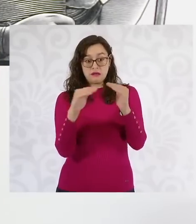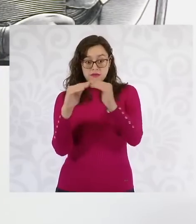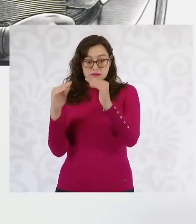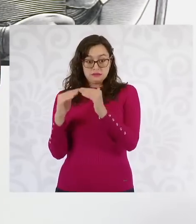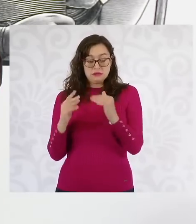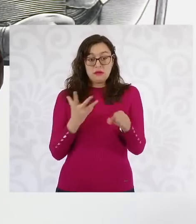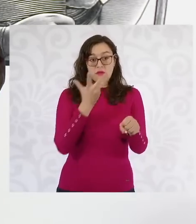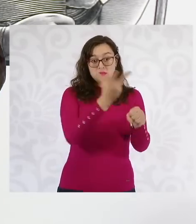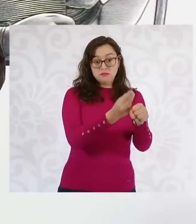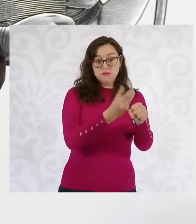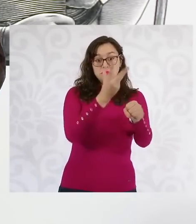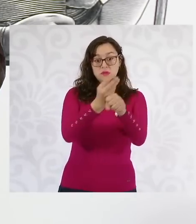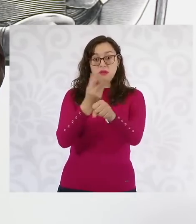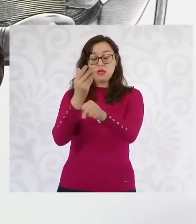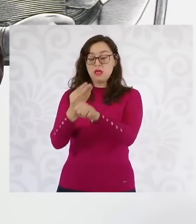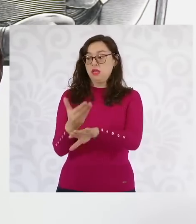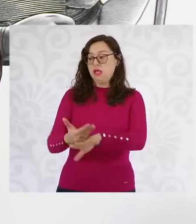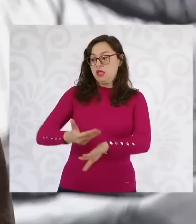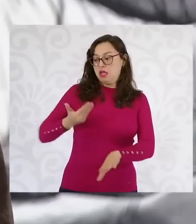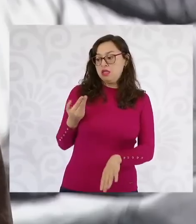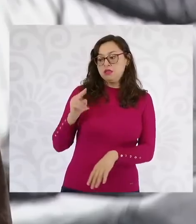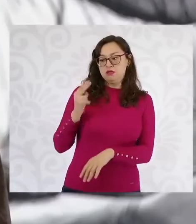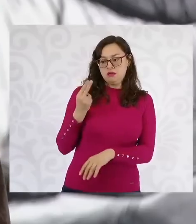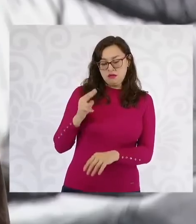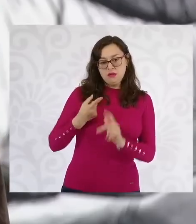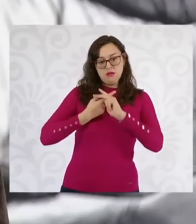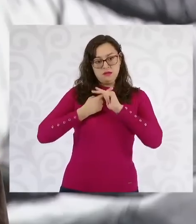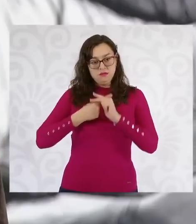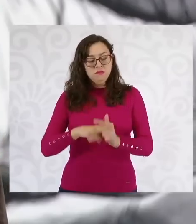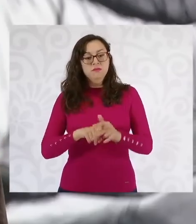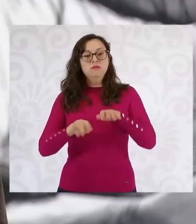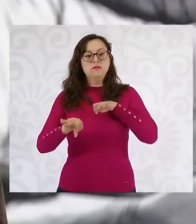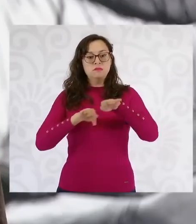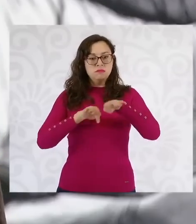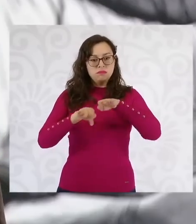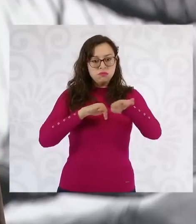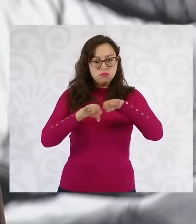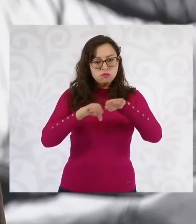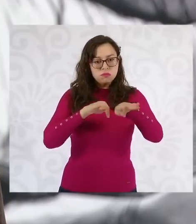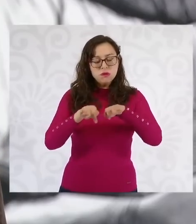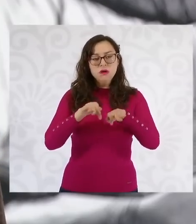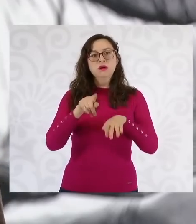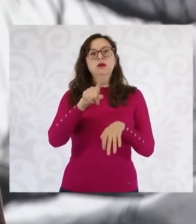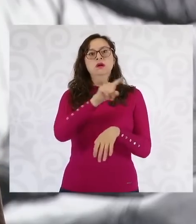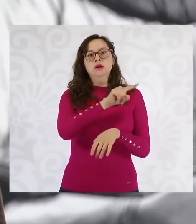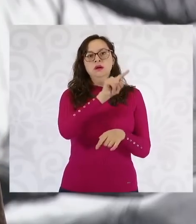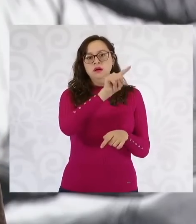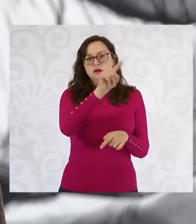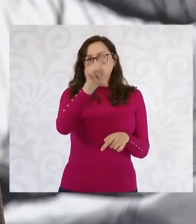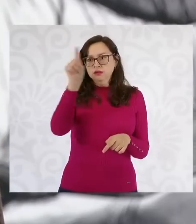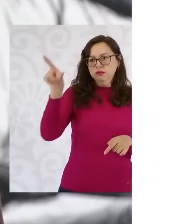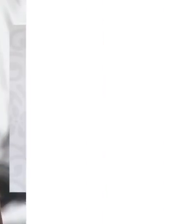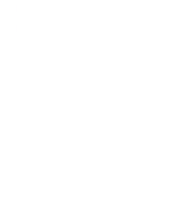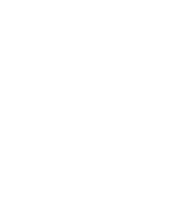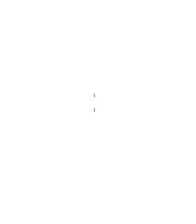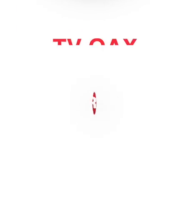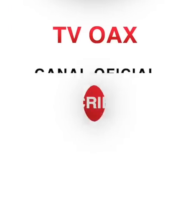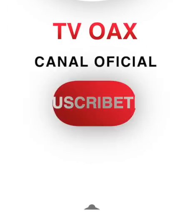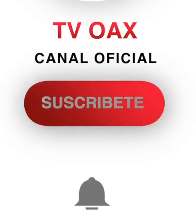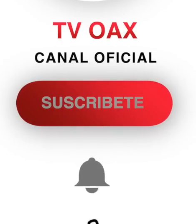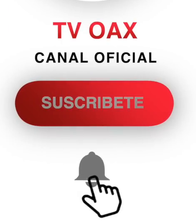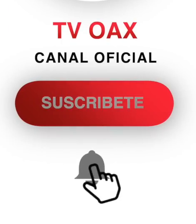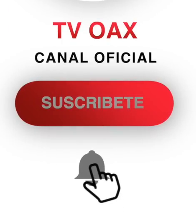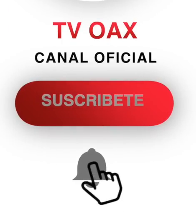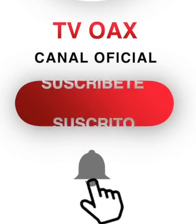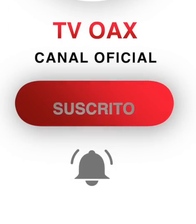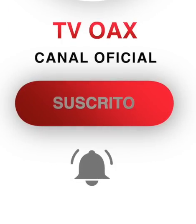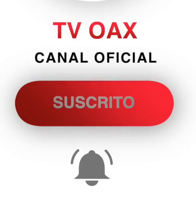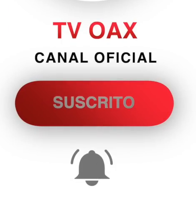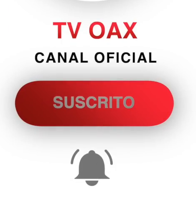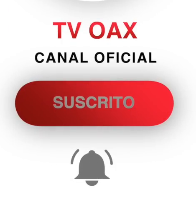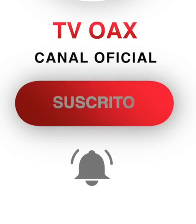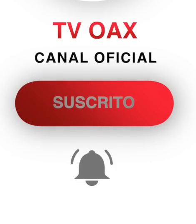los trabajos en noviembre eh con el apoyo de los servidores de la nación y y llevamos ya un avance